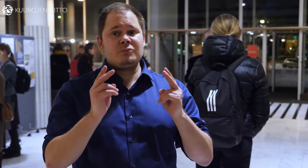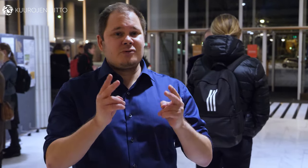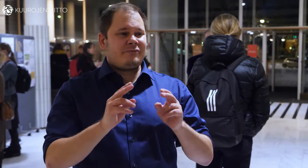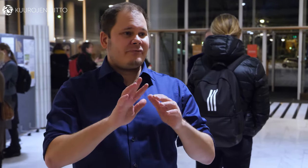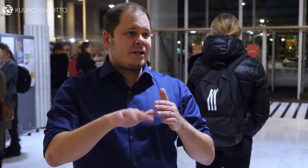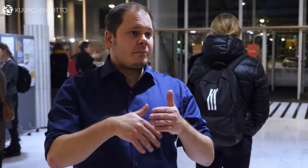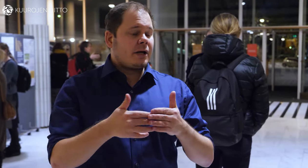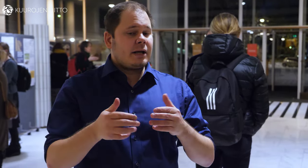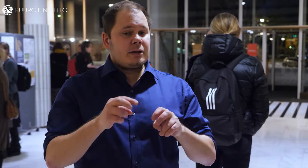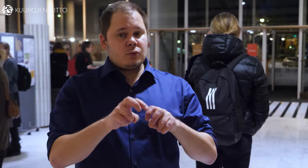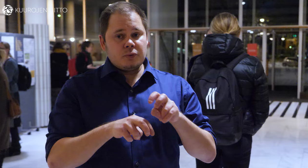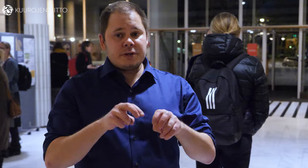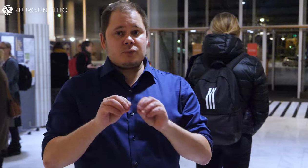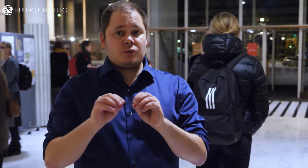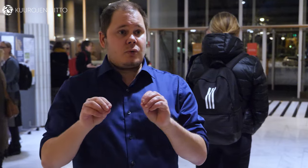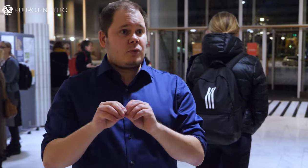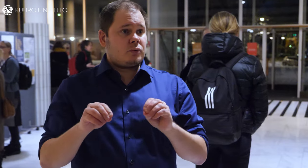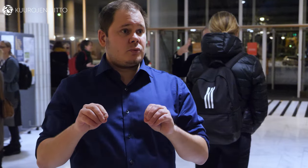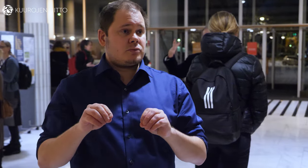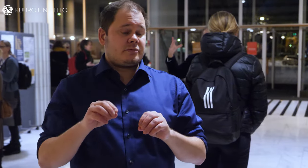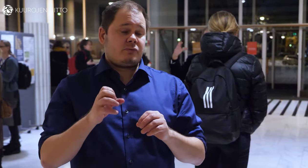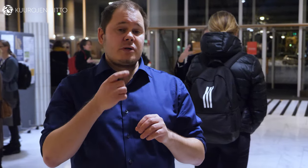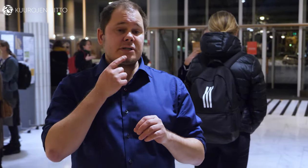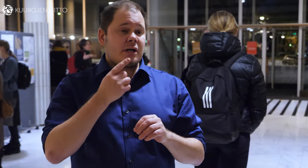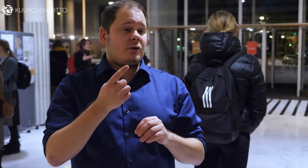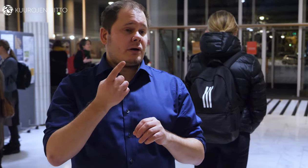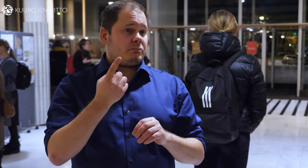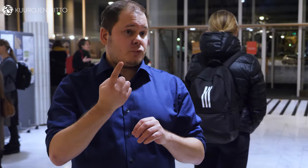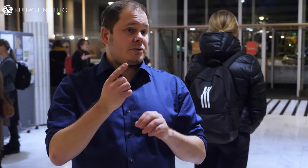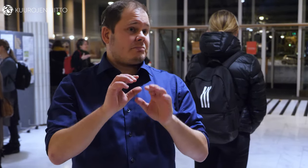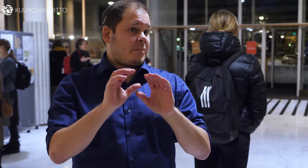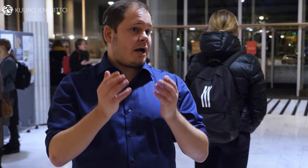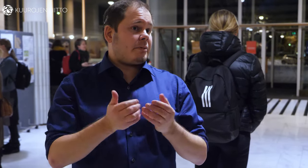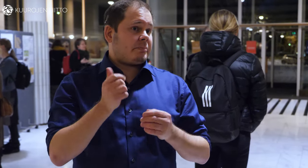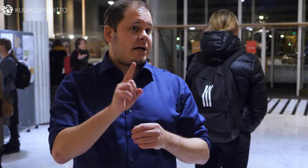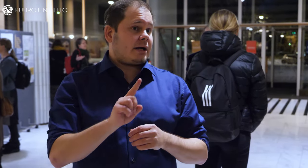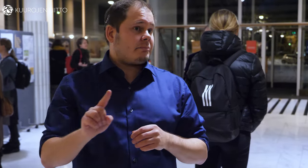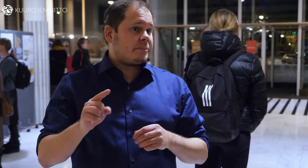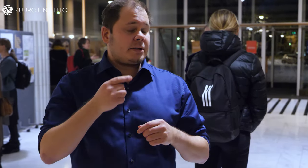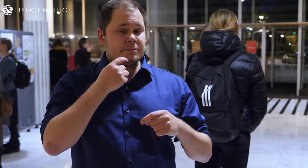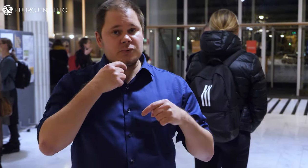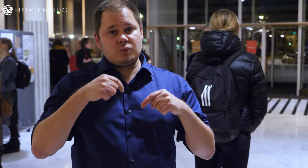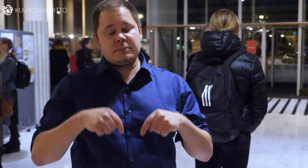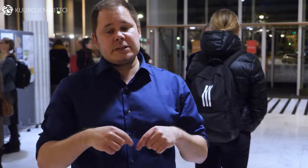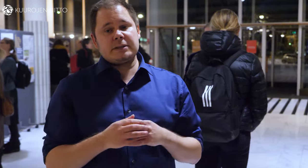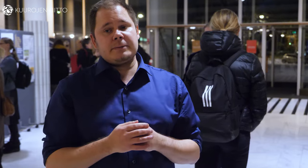Myös viittomakielen tutkimuksen tason voisia sanoa olevan - täällä Suomessa ihan maailman kärkitasoa.